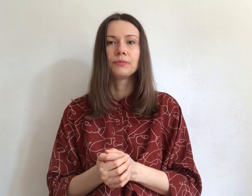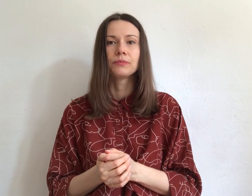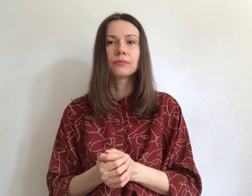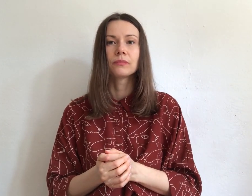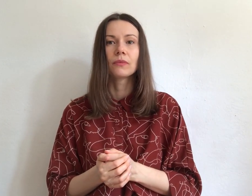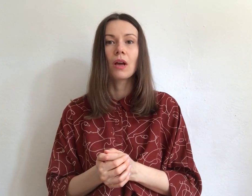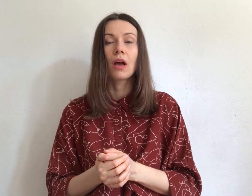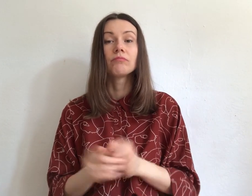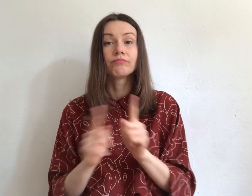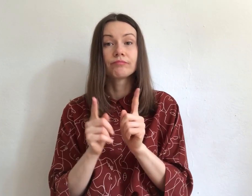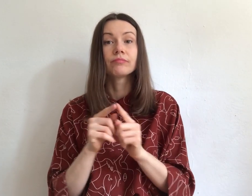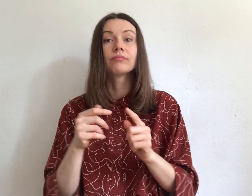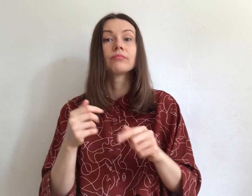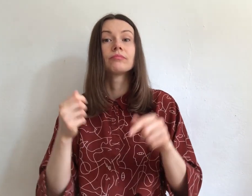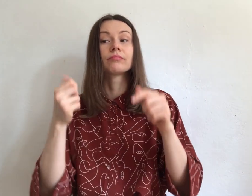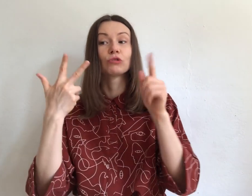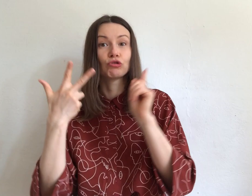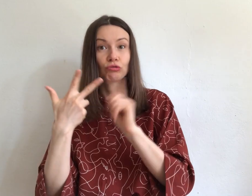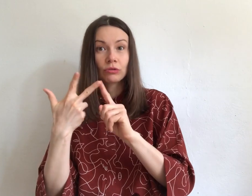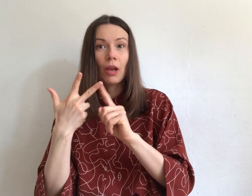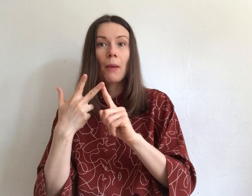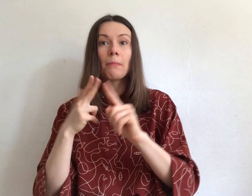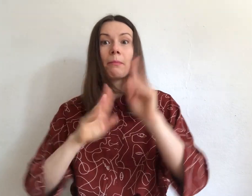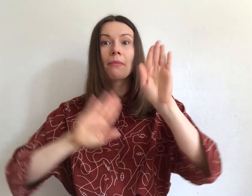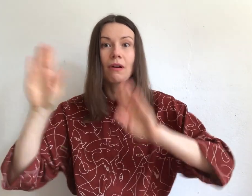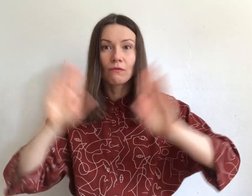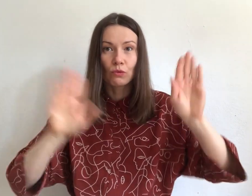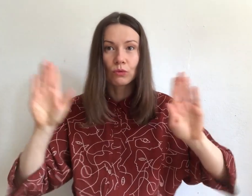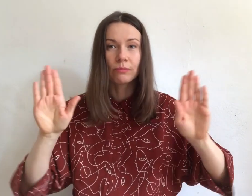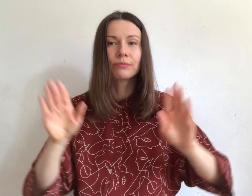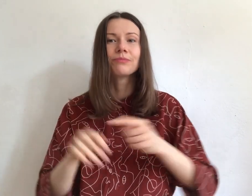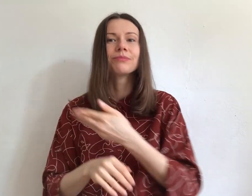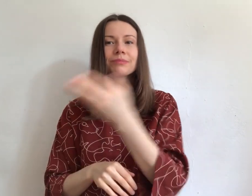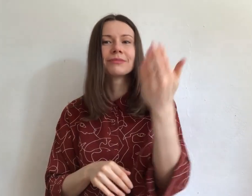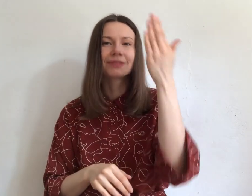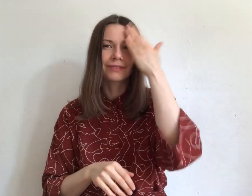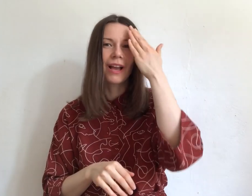pantomimy - jak wszyscy wiemy dobrze,